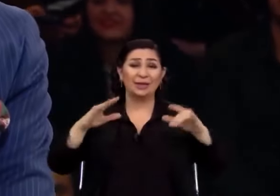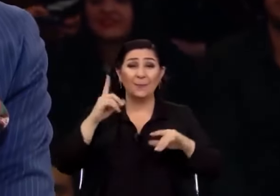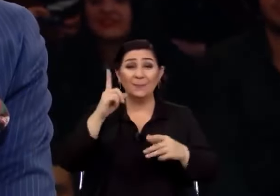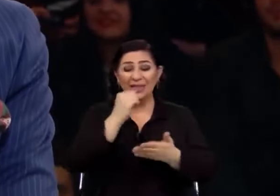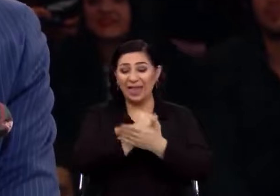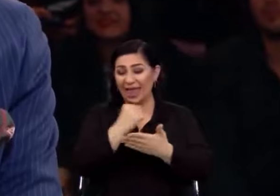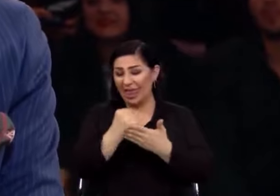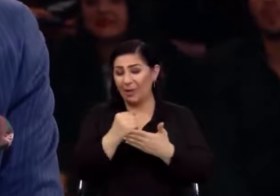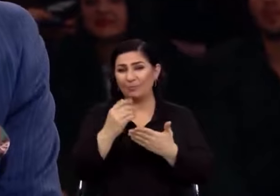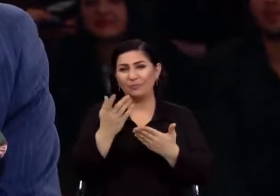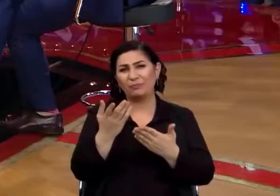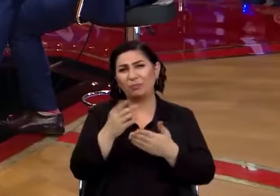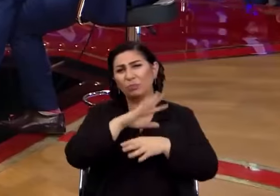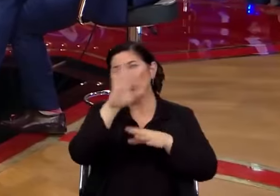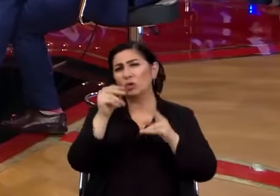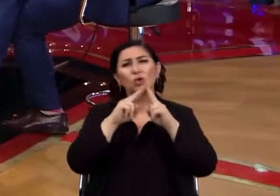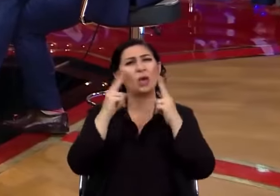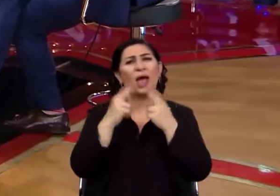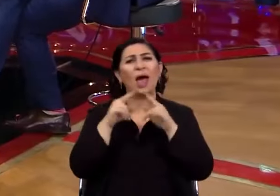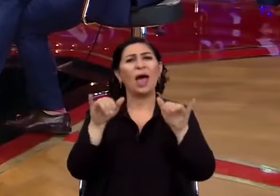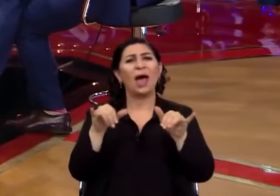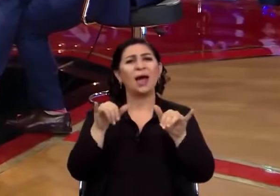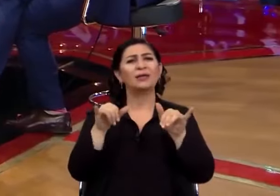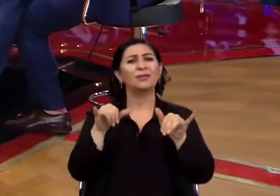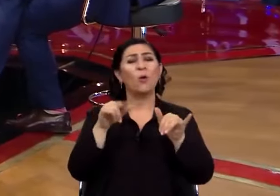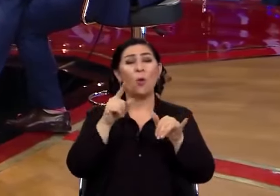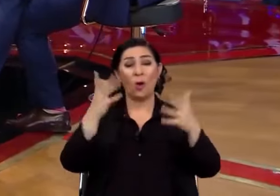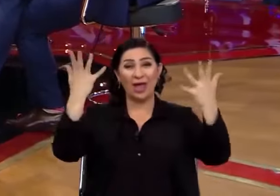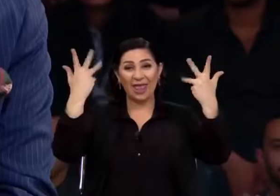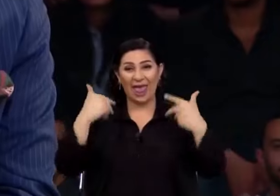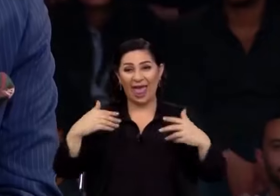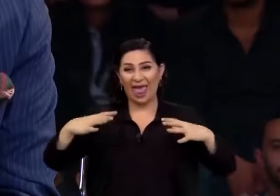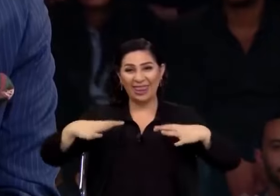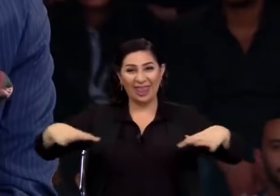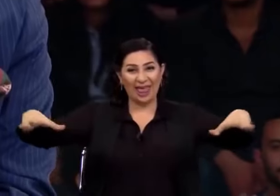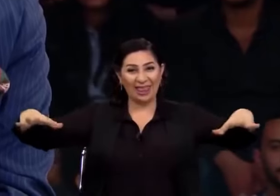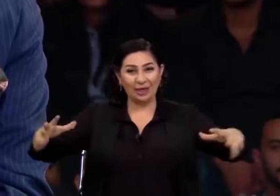Yani b Herhalde bütün dünyada böyle o gelinliğin eteklerini toplamakla geçiyor